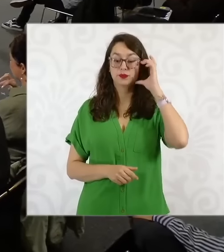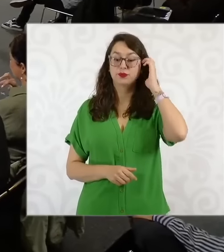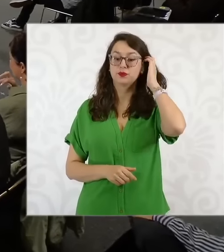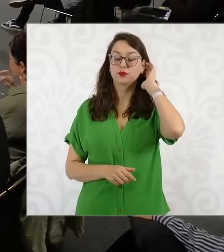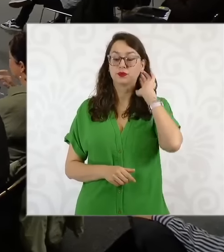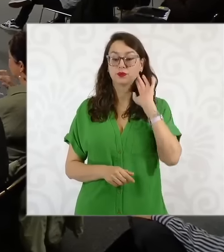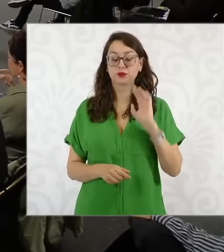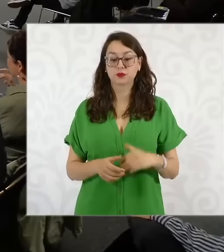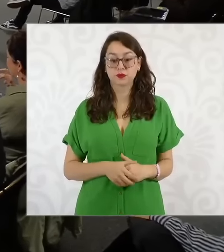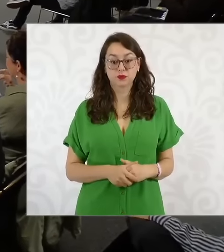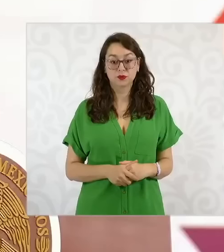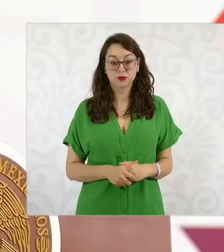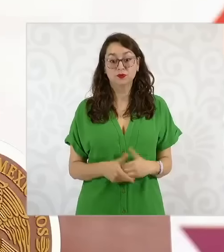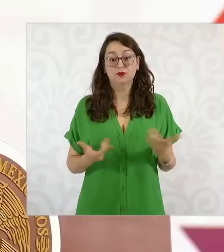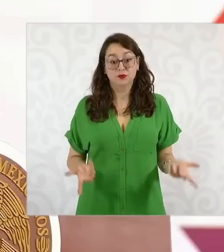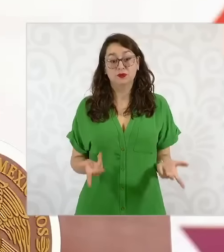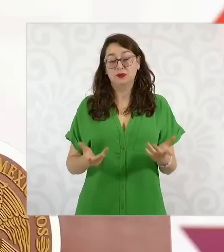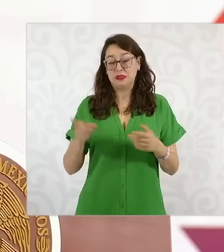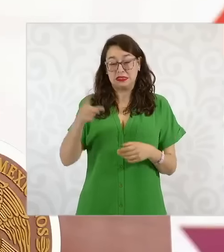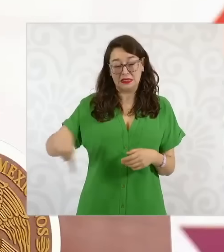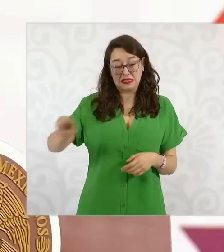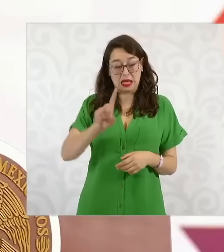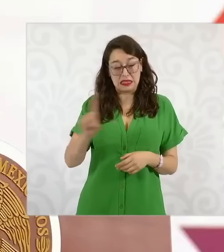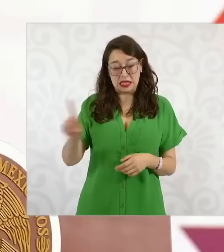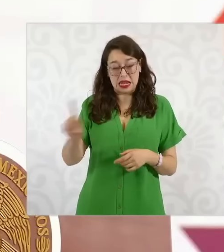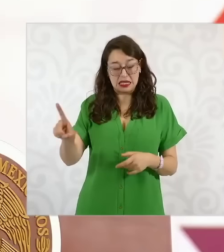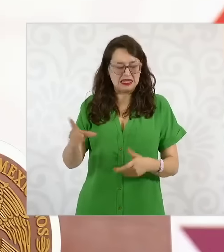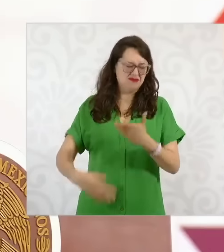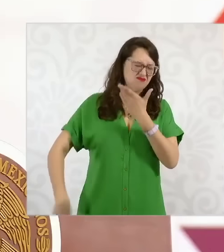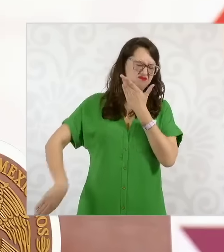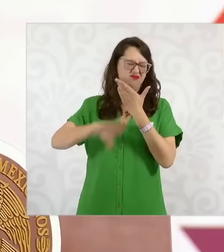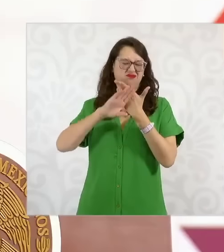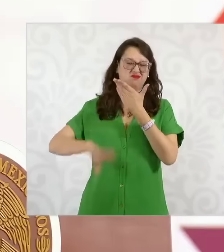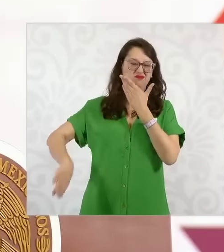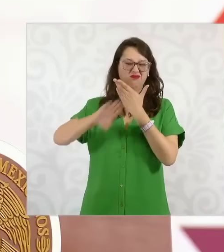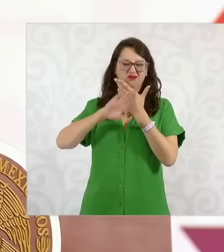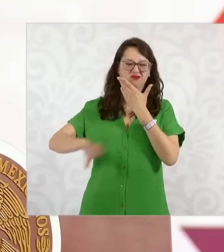Ha estado dura la campaña en contra nuestra. Bueno, no dura porque no es el calificativo.